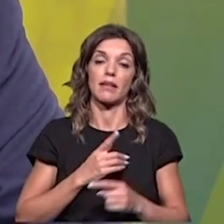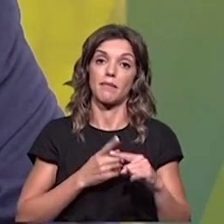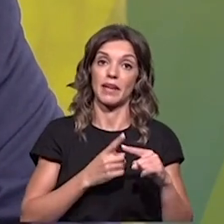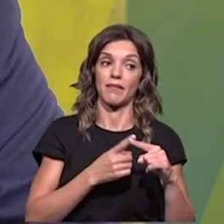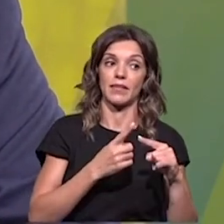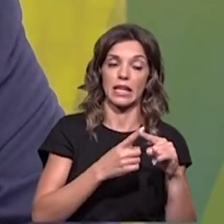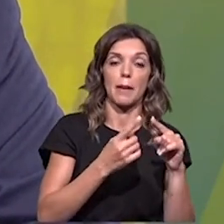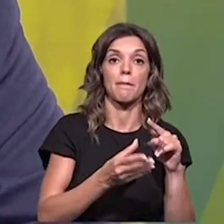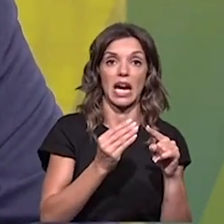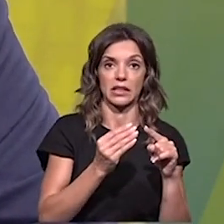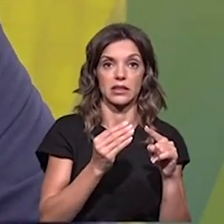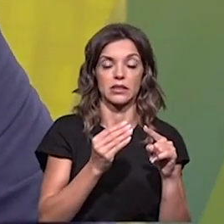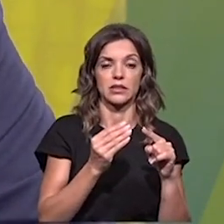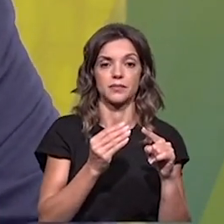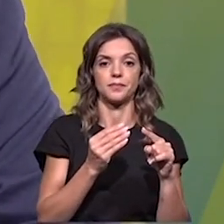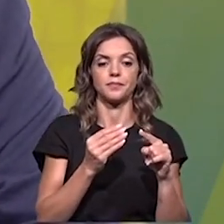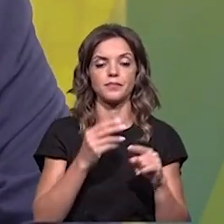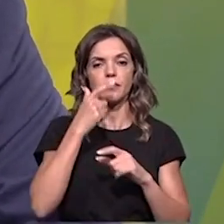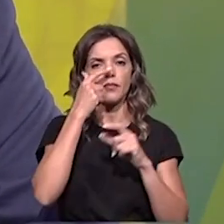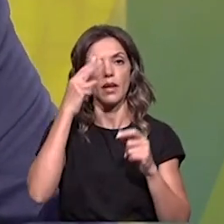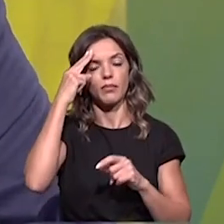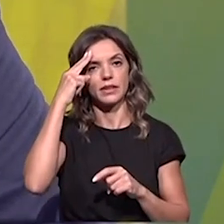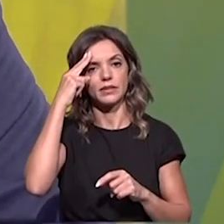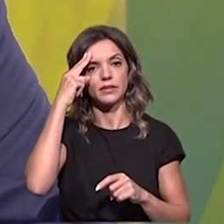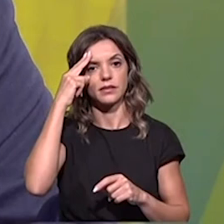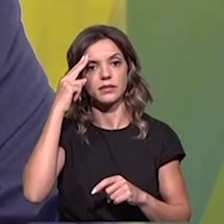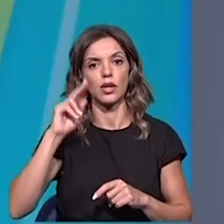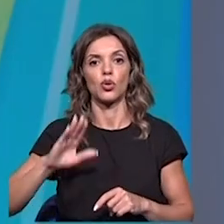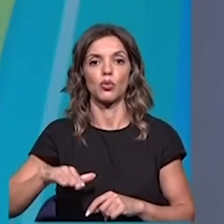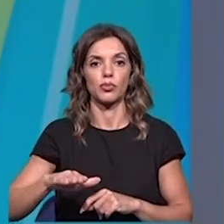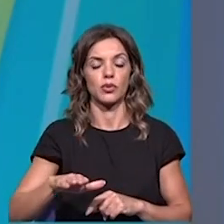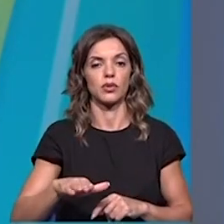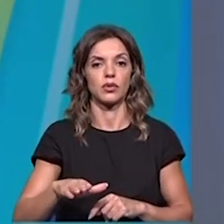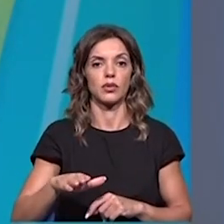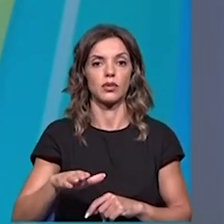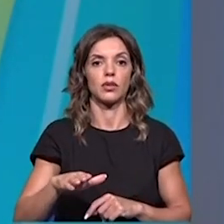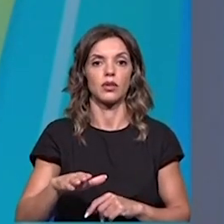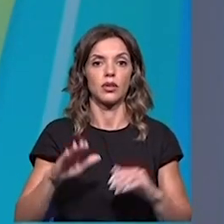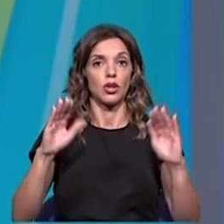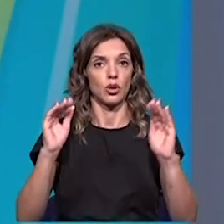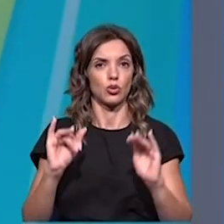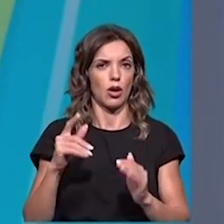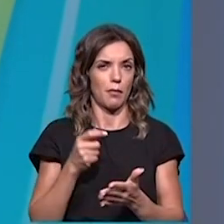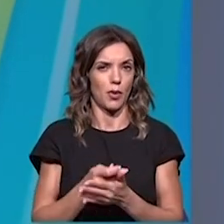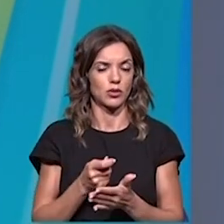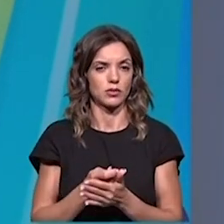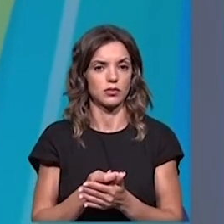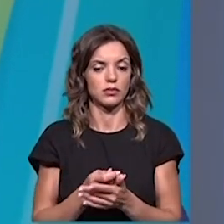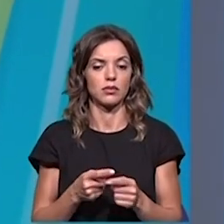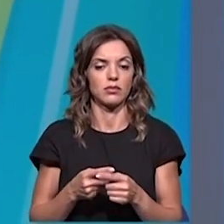e os madeirenses em si… madeirenses e portosantenses… Mas a ideia de uma redução da carga fiscal é precisamente atrair investimento, atrair empresas.